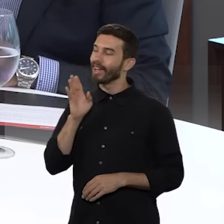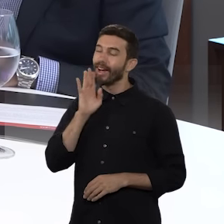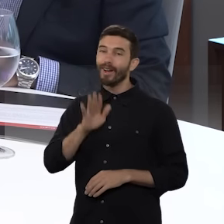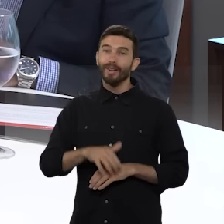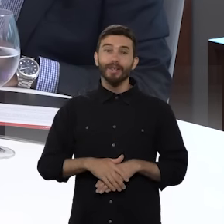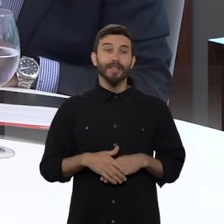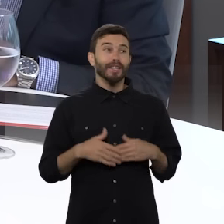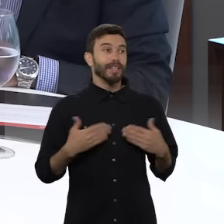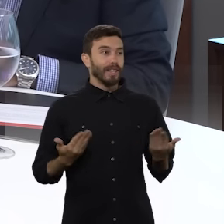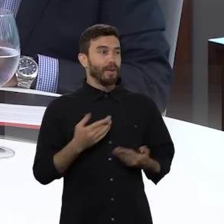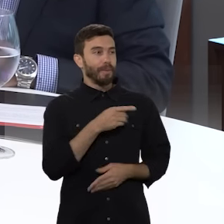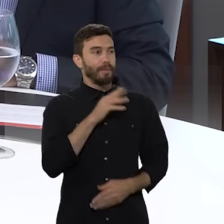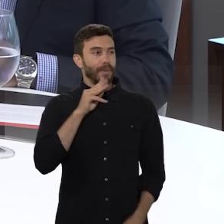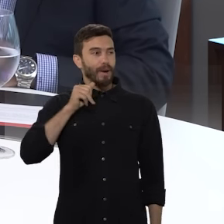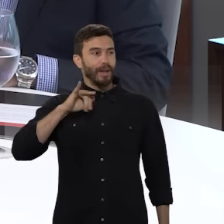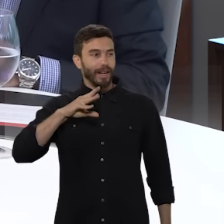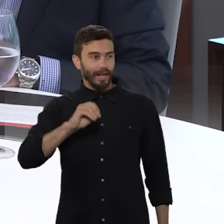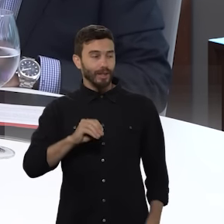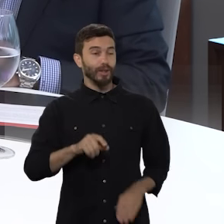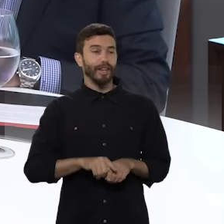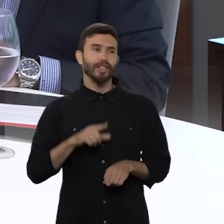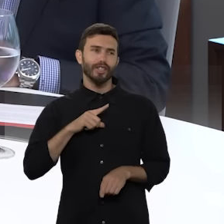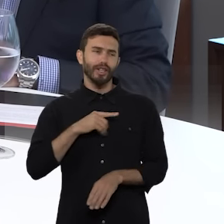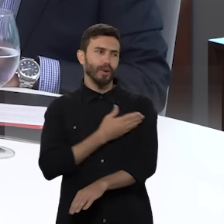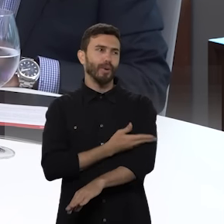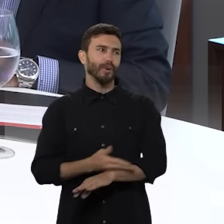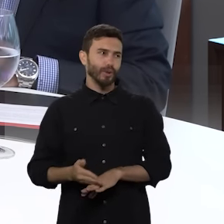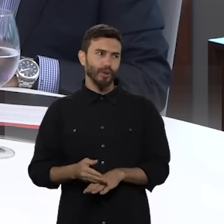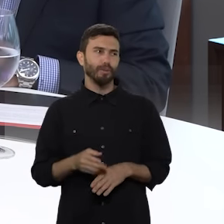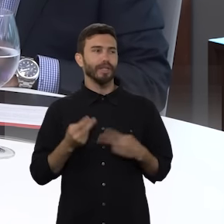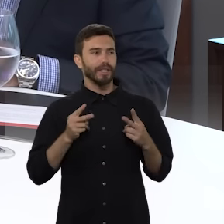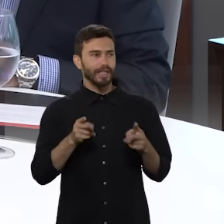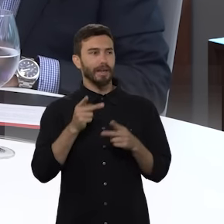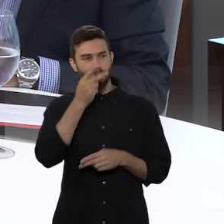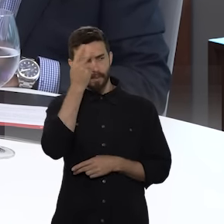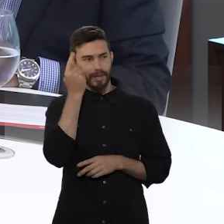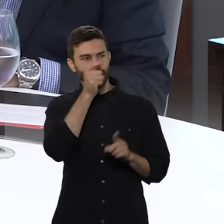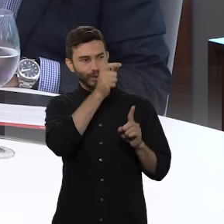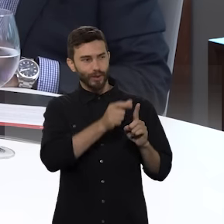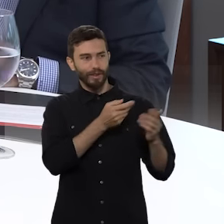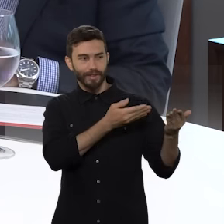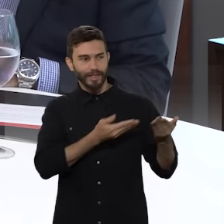Maurício, a gente tem por hábito pedir ao convidado que apresente a empresa. Então,